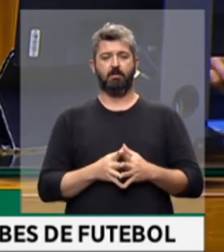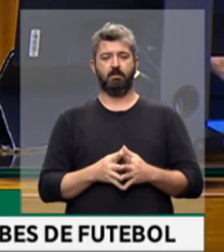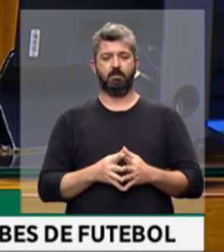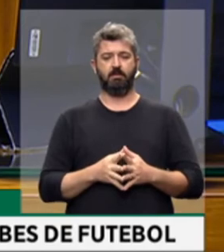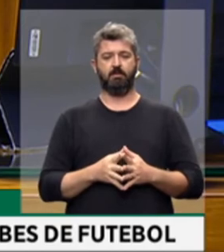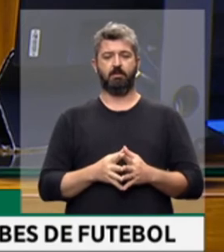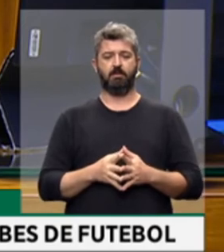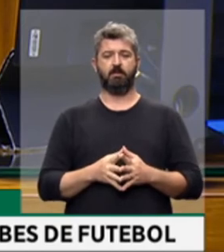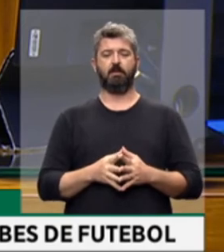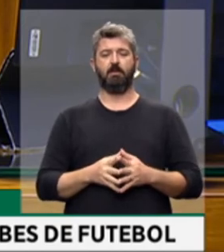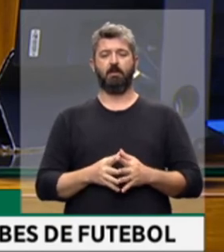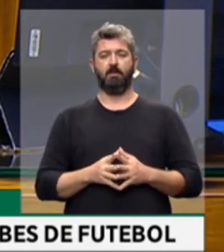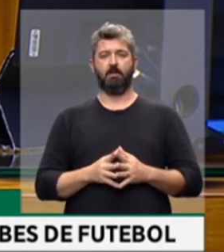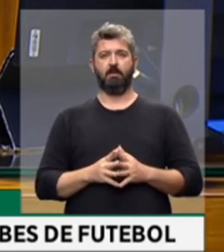[PRESIDENTE]: MDB?